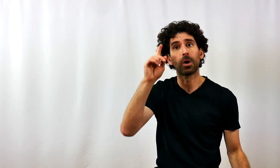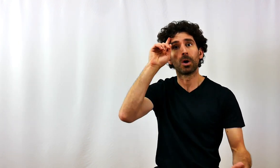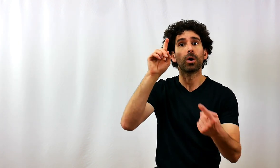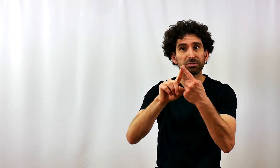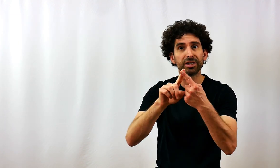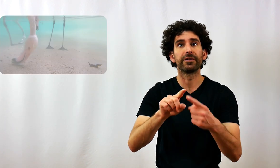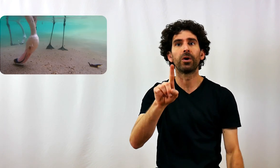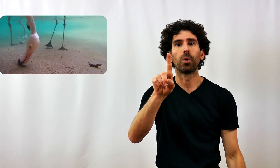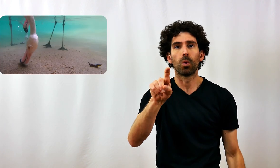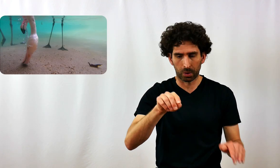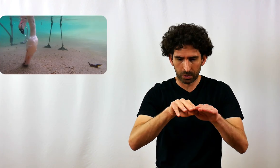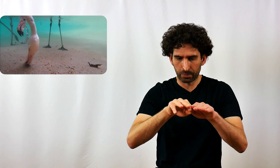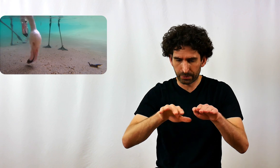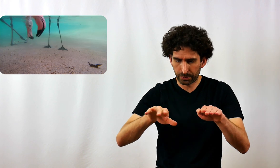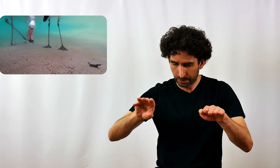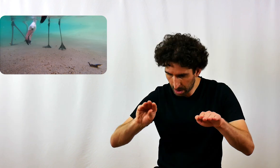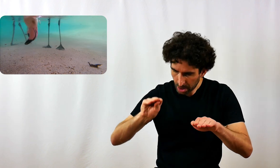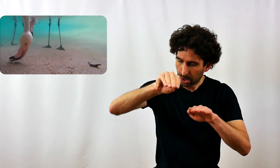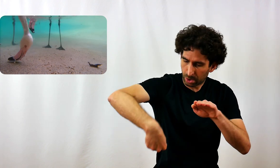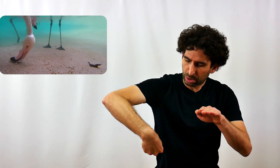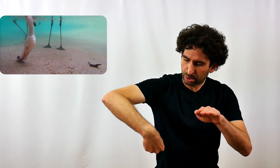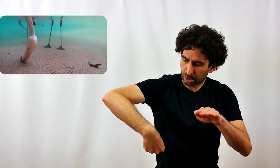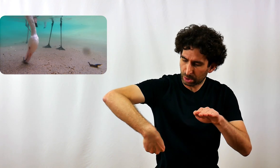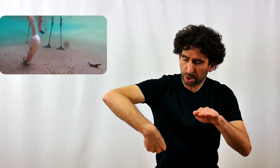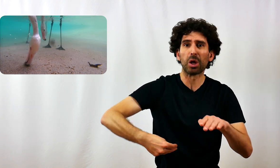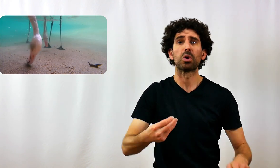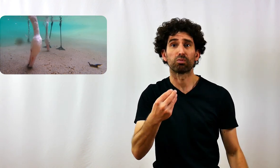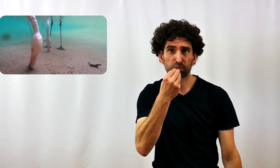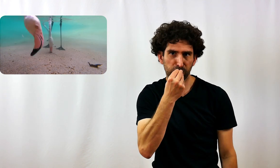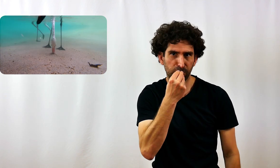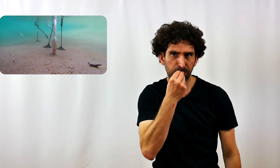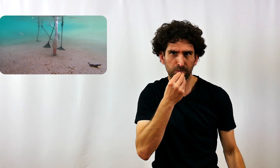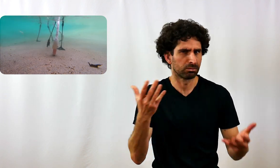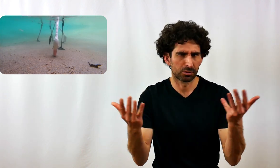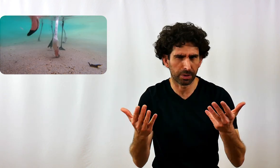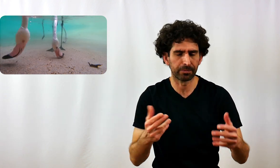C'est pour manger sous l'eau, la tête à l'envers. Il mange quoi ?